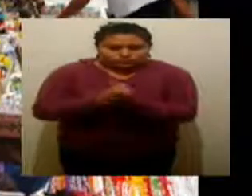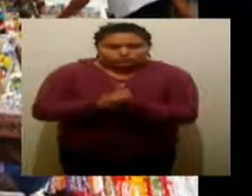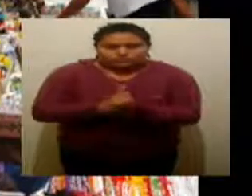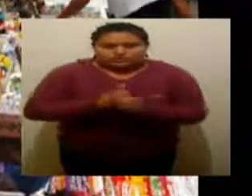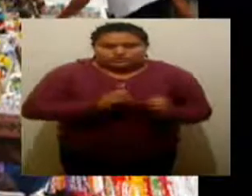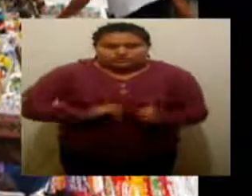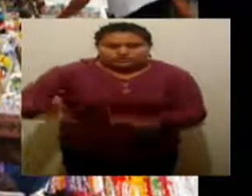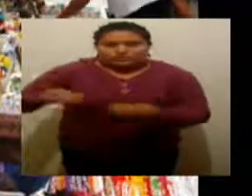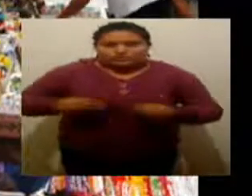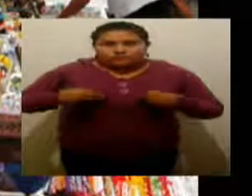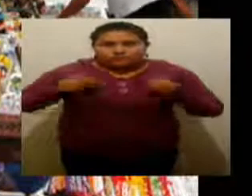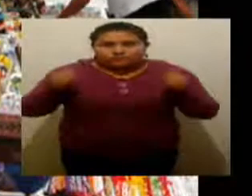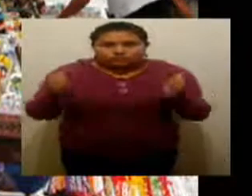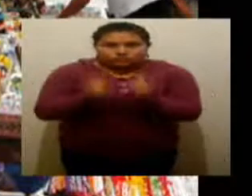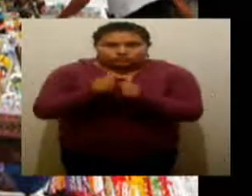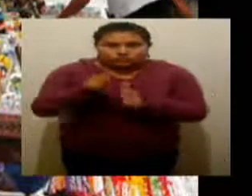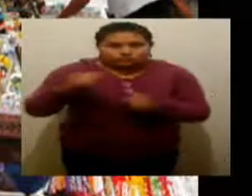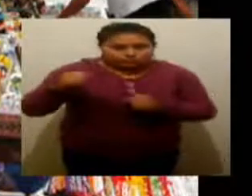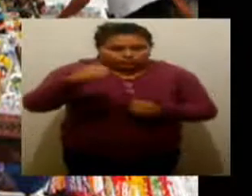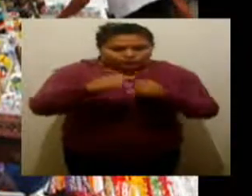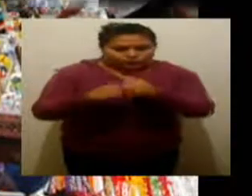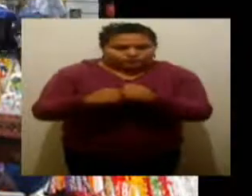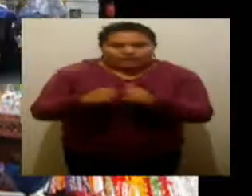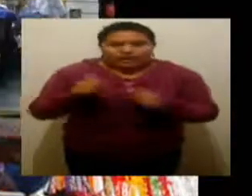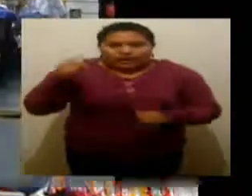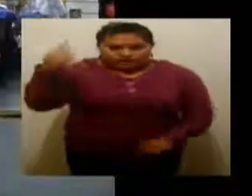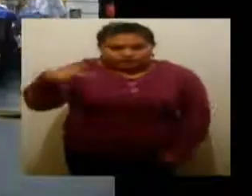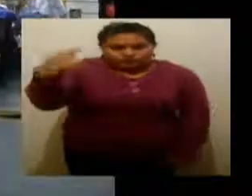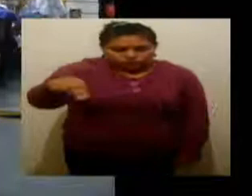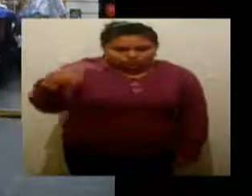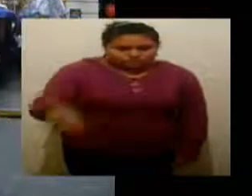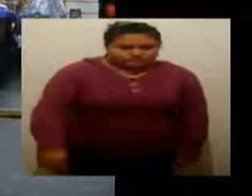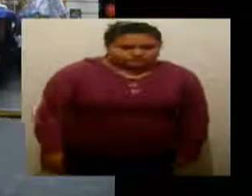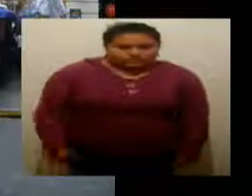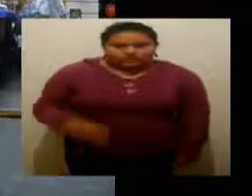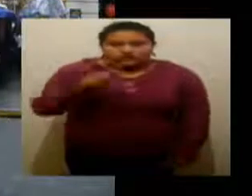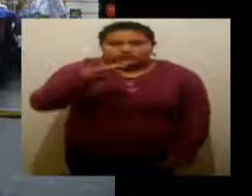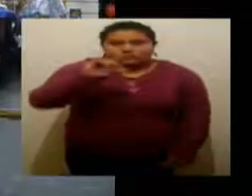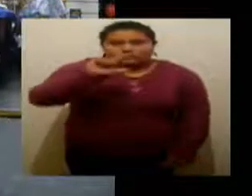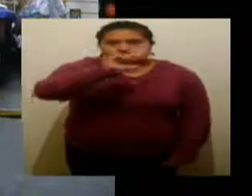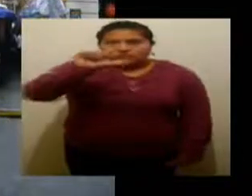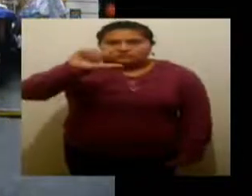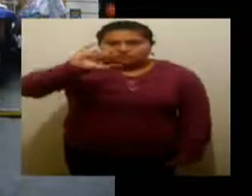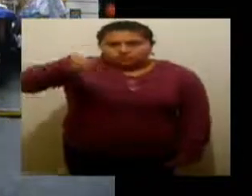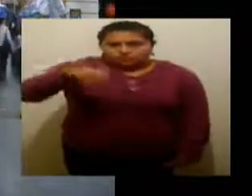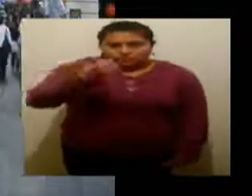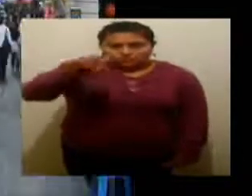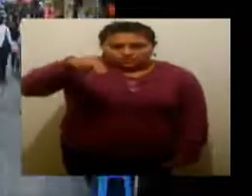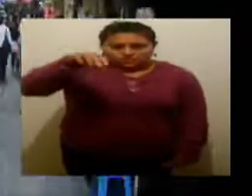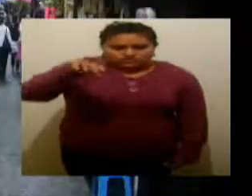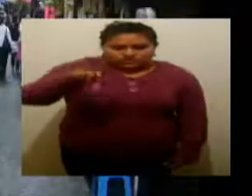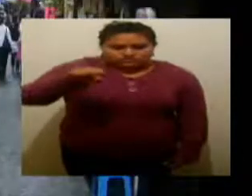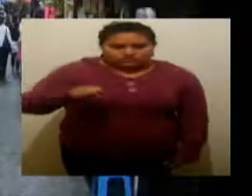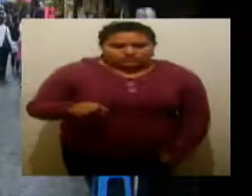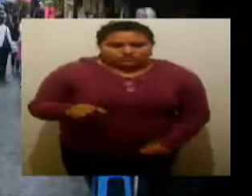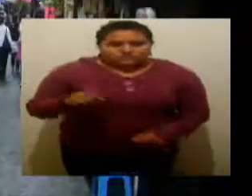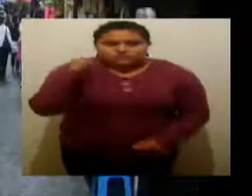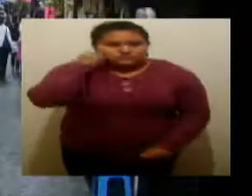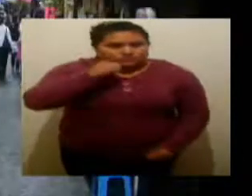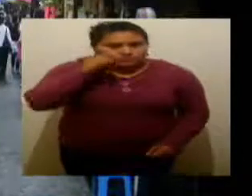Actualmente es considerado uno de los callejones más tradicionales de la ciudad